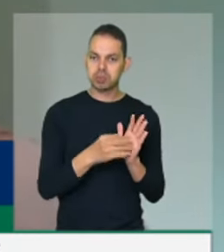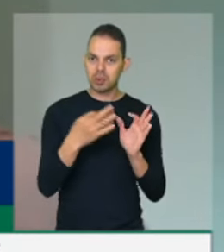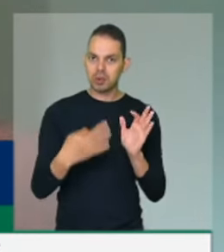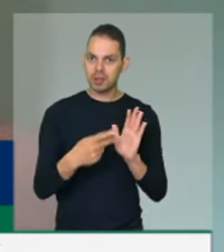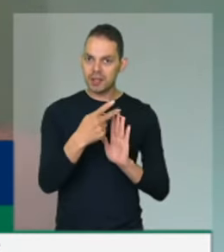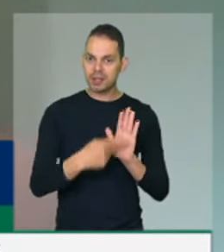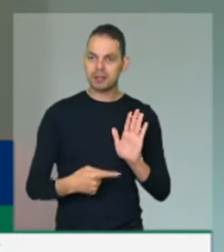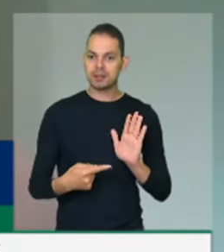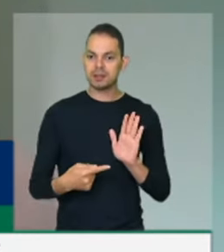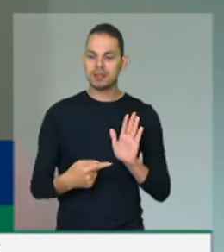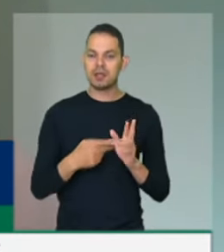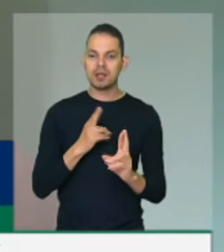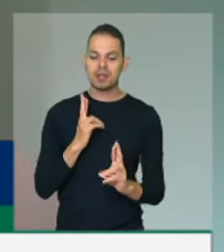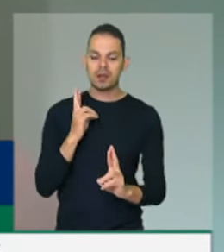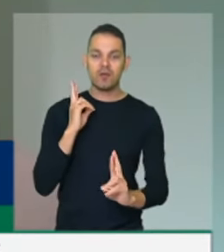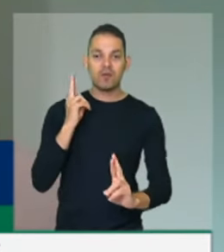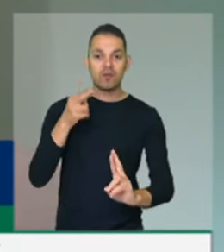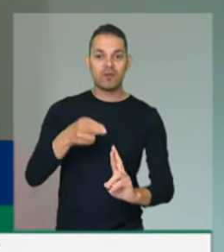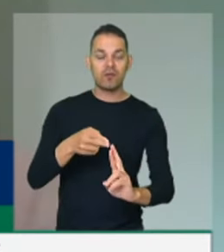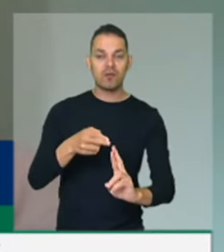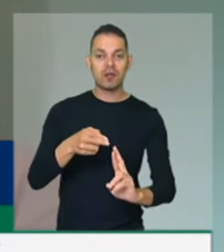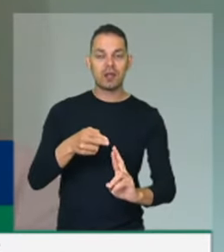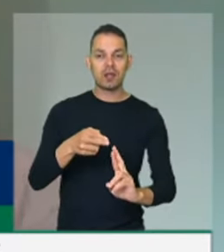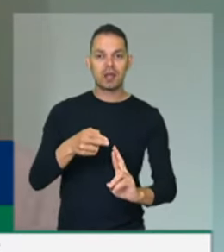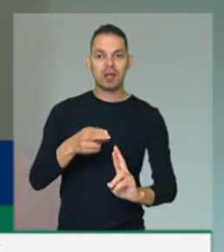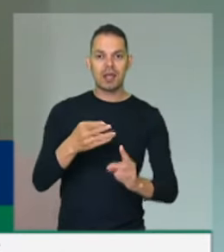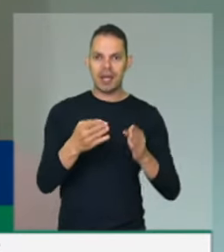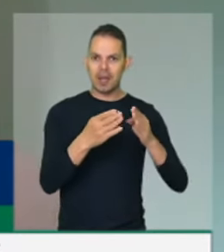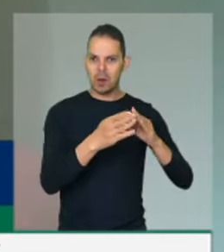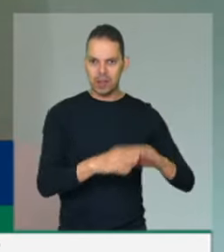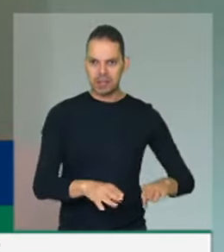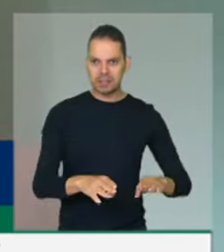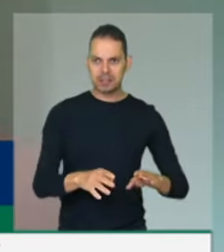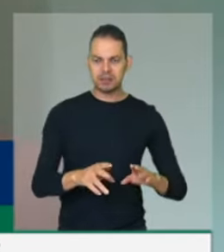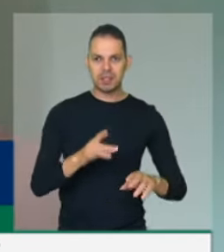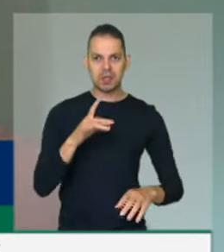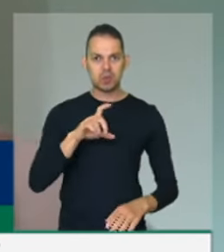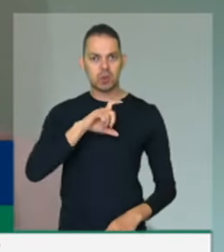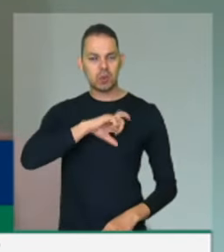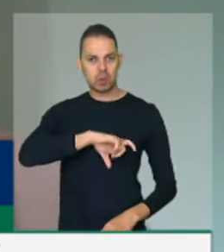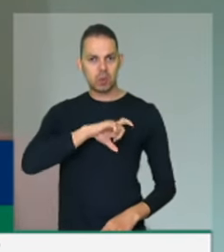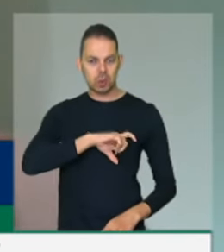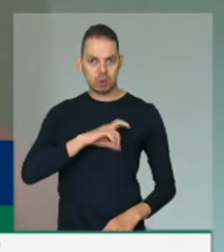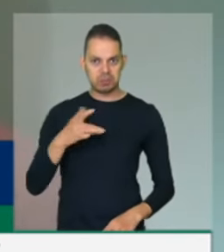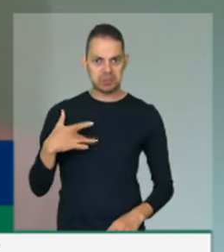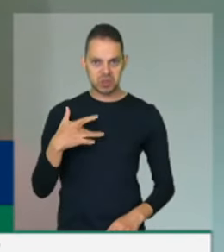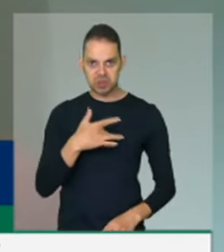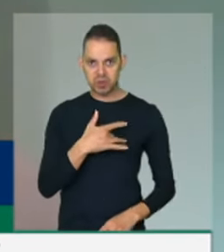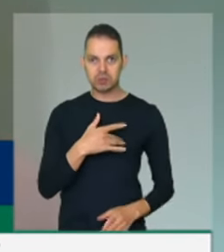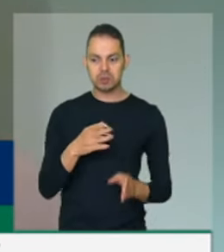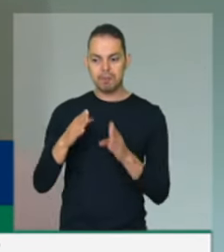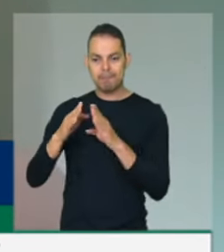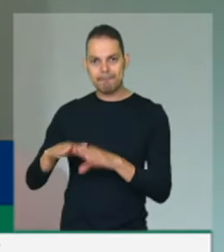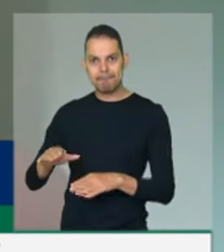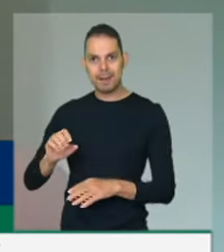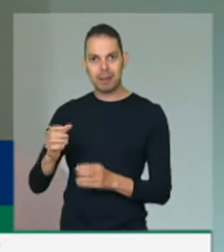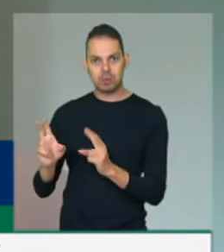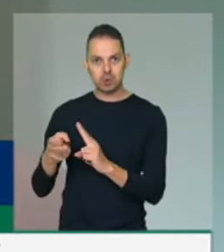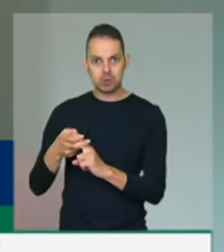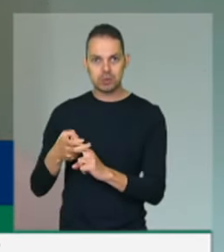DE RESSARCIMENTO DOS PLANOS DE SAÚDE SÃO OBRIGADOS A FAZER PARA O SUS, VAMOS FAZER, VALOR PLANO DE SAÚDE, VAMOS FAZER,